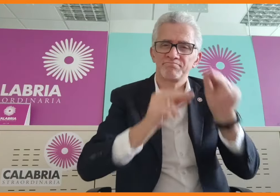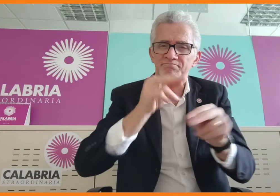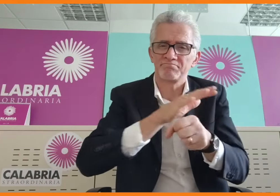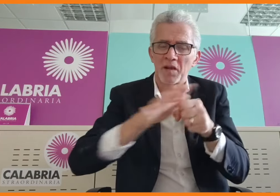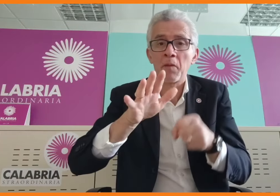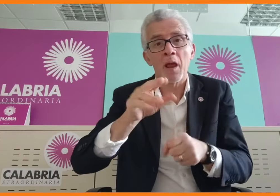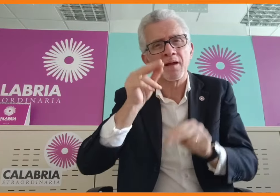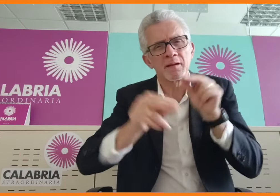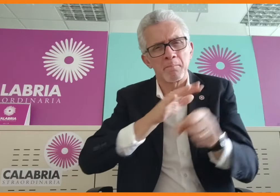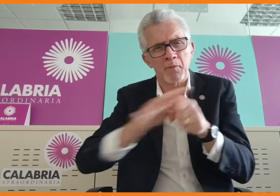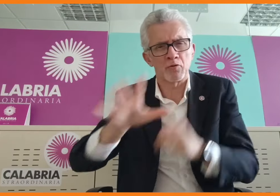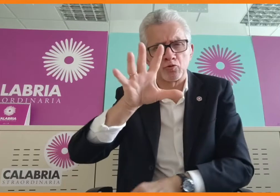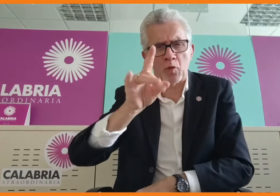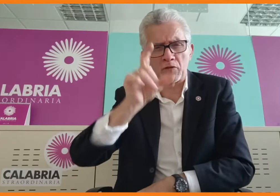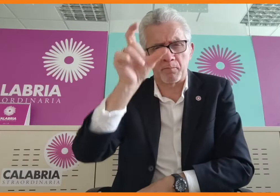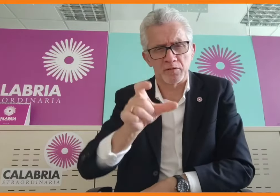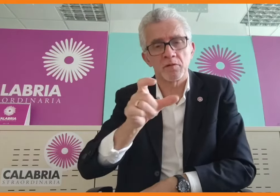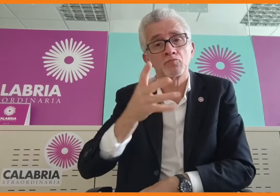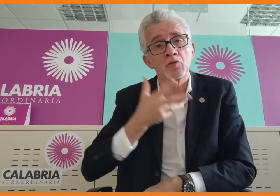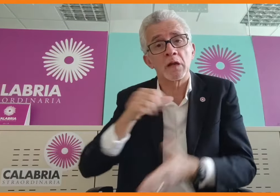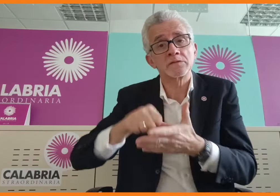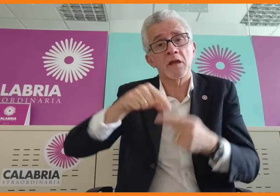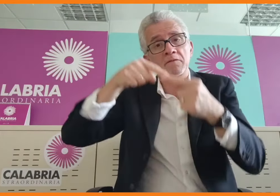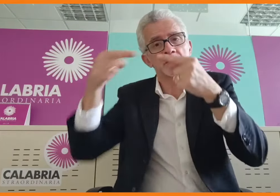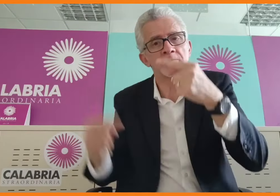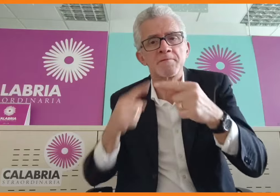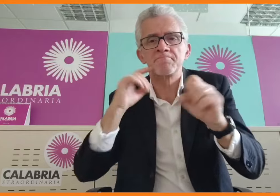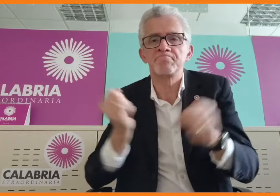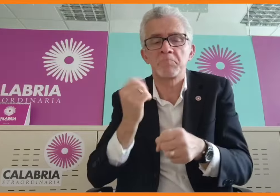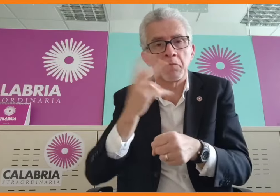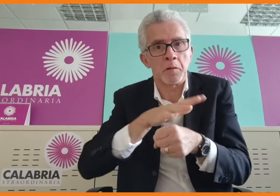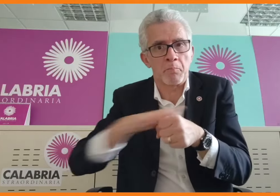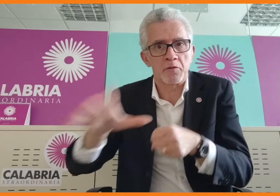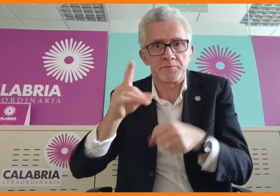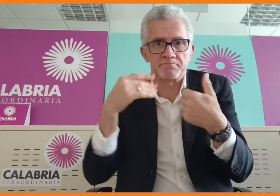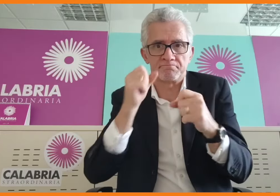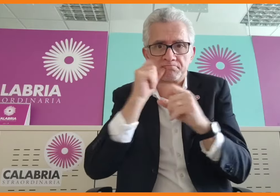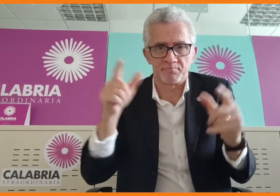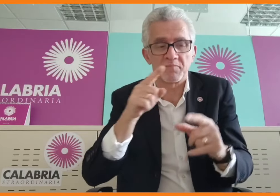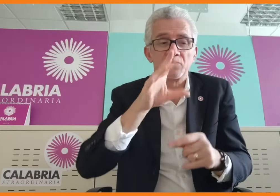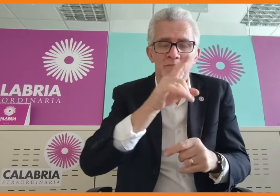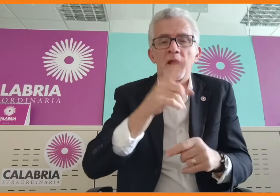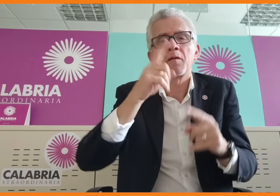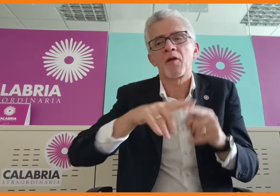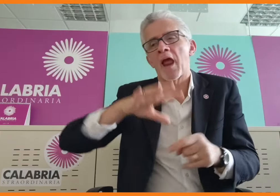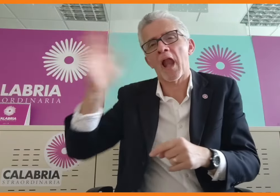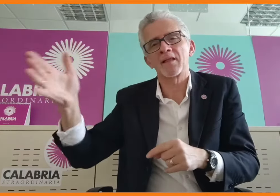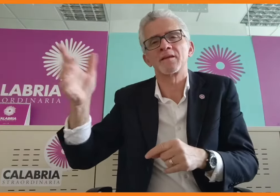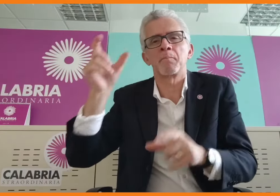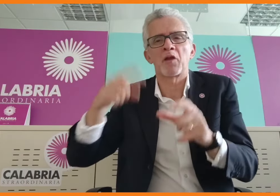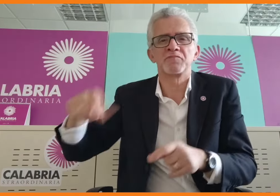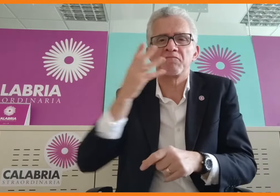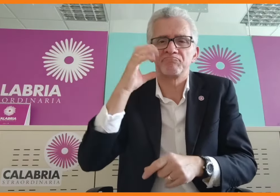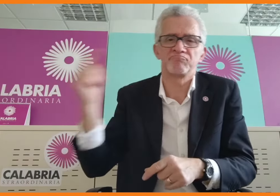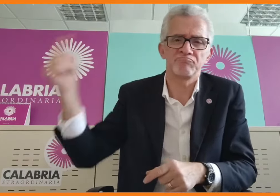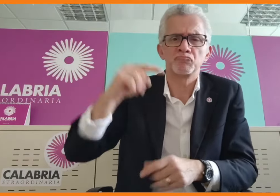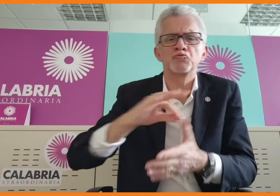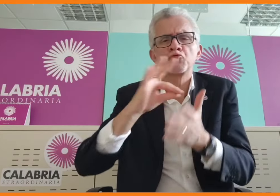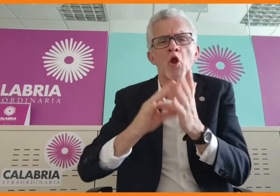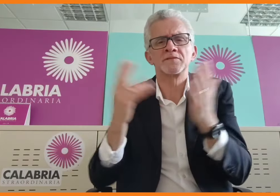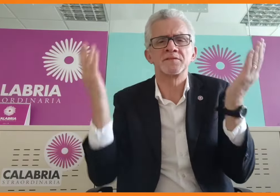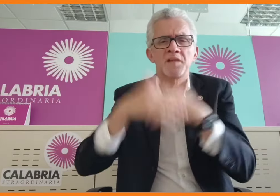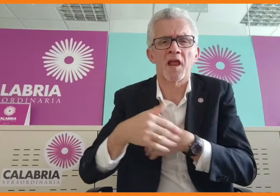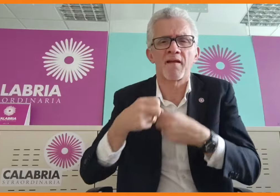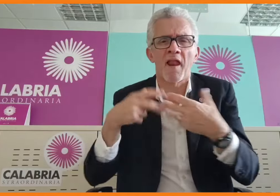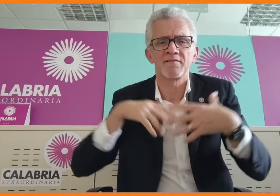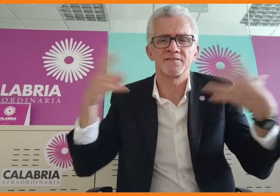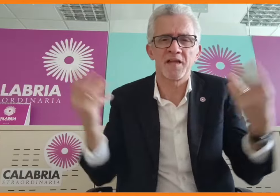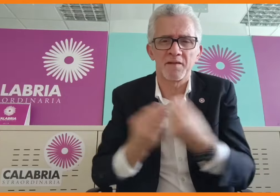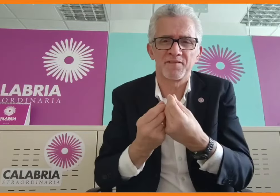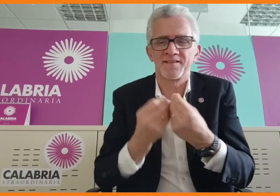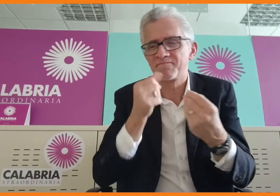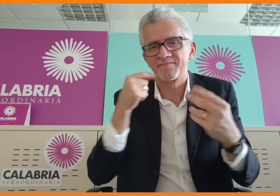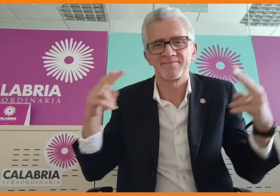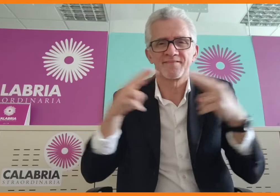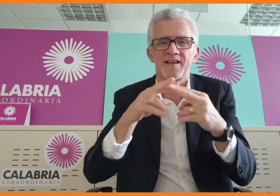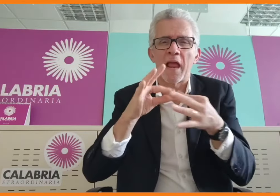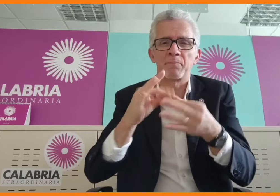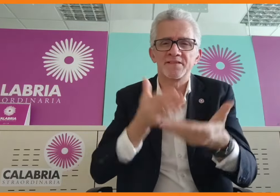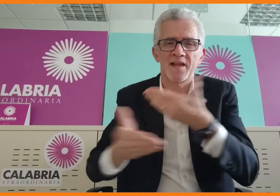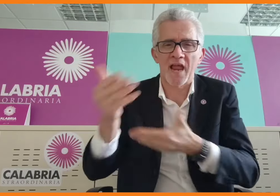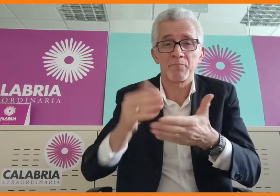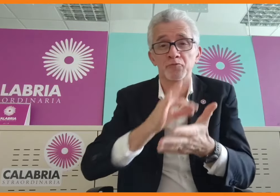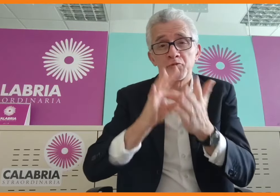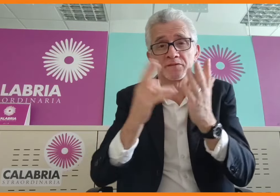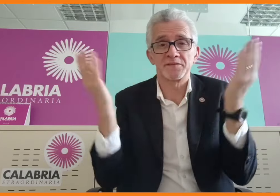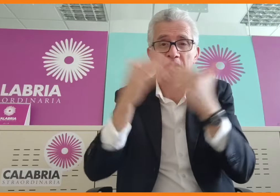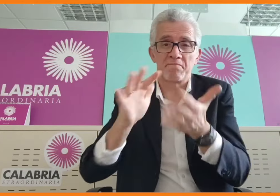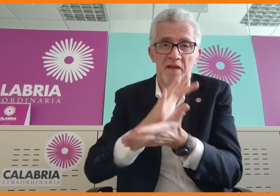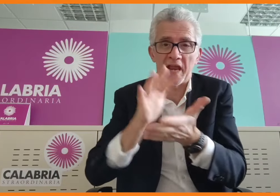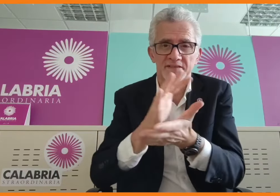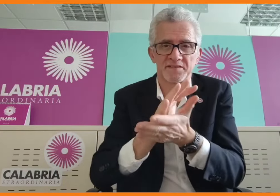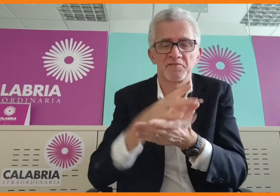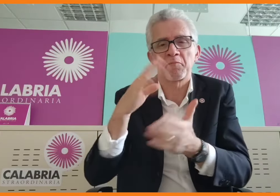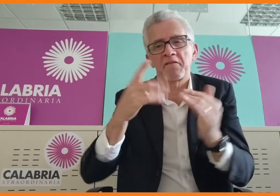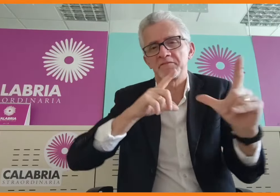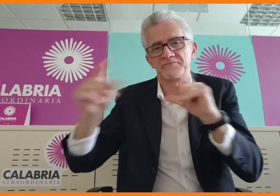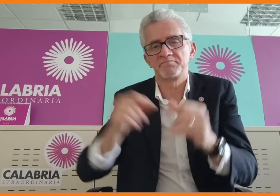alla quale potranno partecipare anche coloro che non hanno preso parte alla Vacanza per trascorrere una serata di festa insieme.